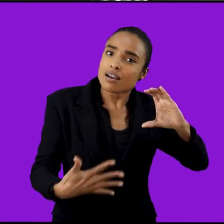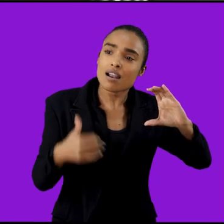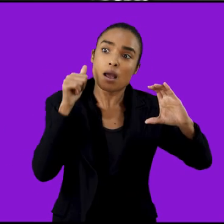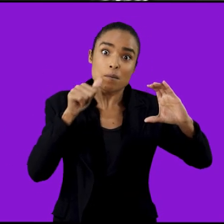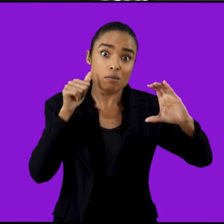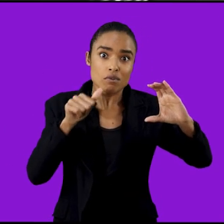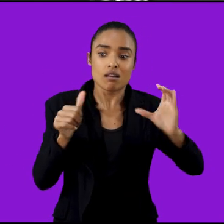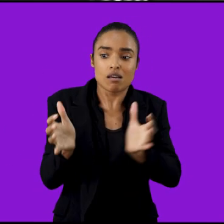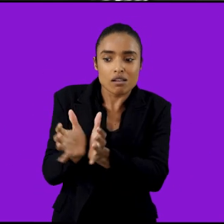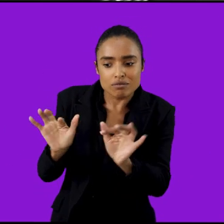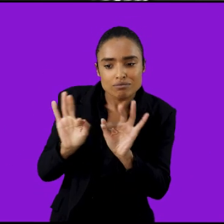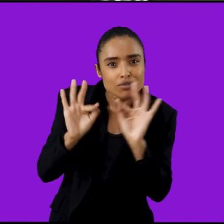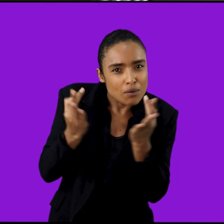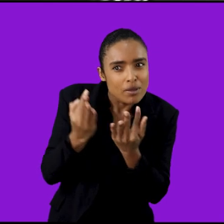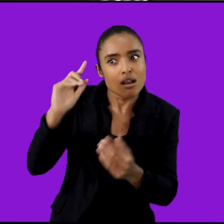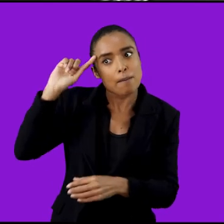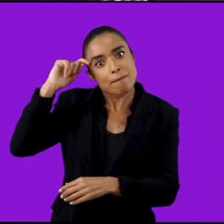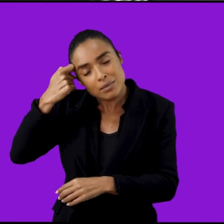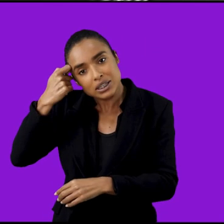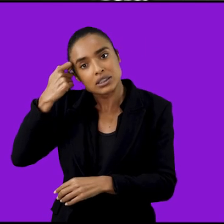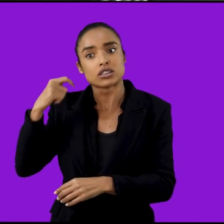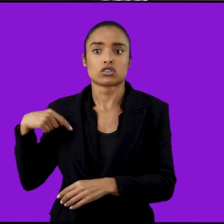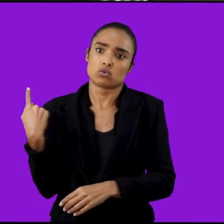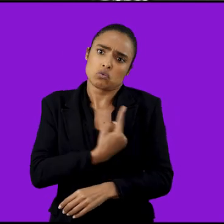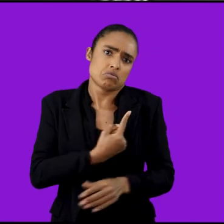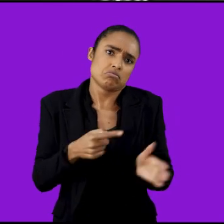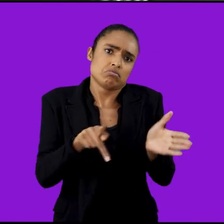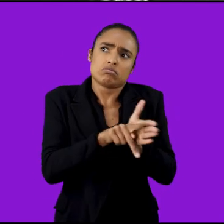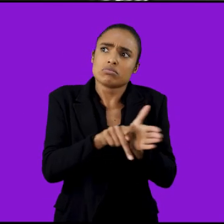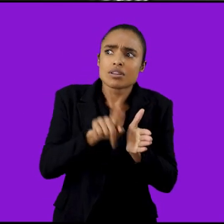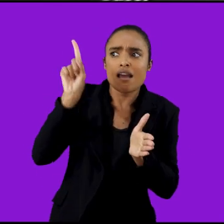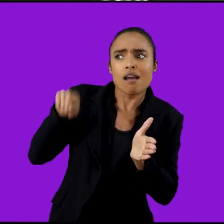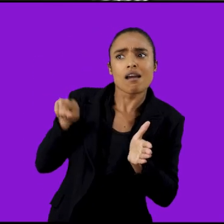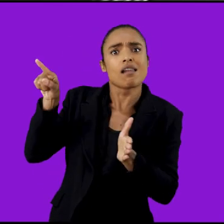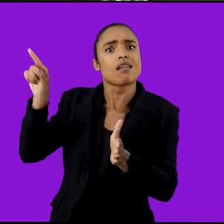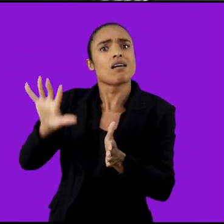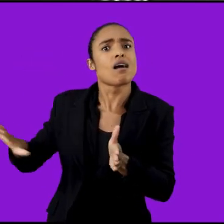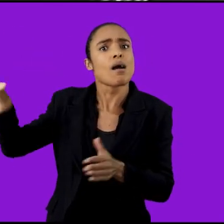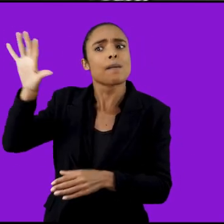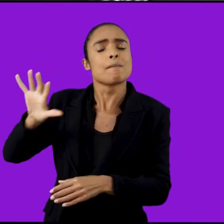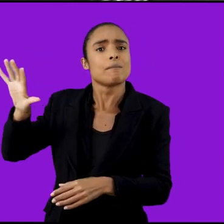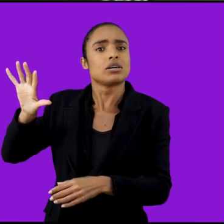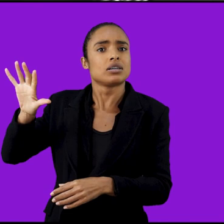que a gente traz, né? Do continente africano, essa diáspora. É essa a questão da comunidade.